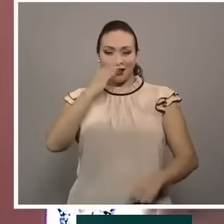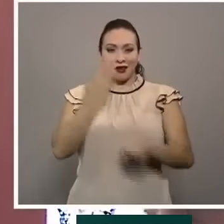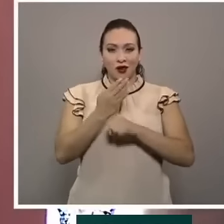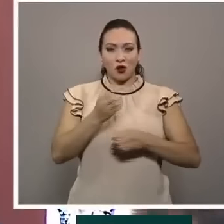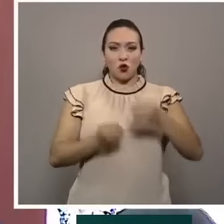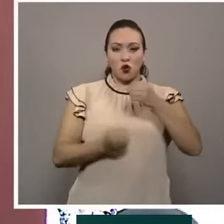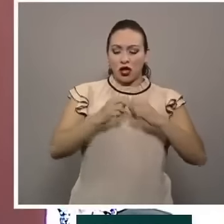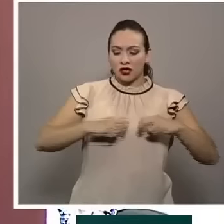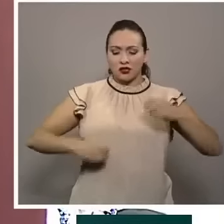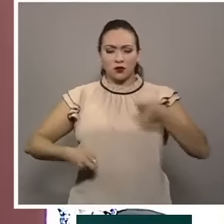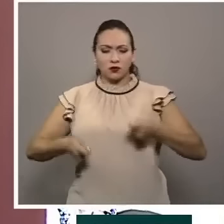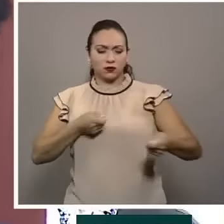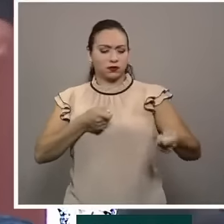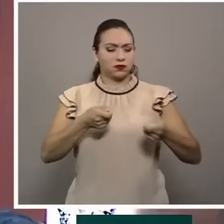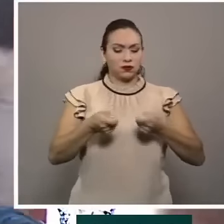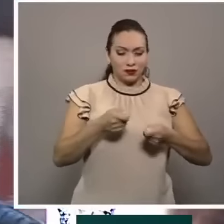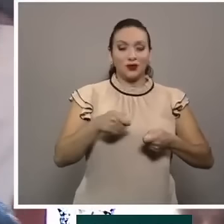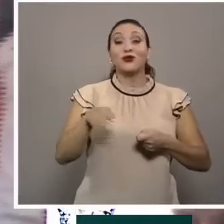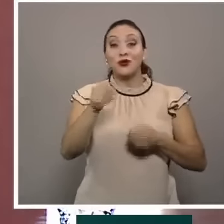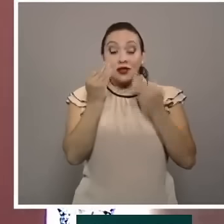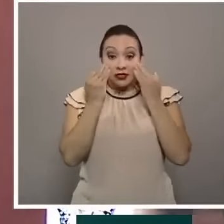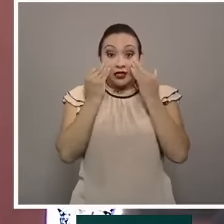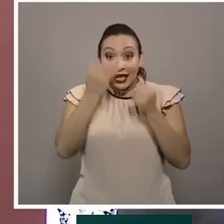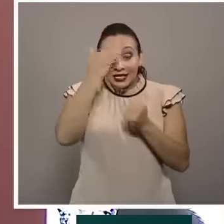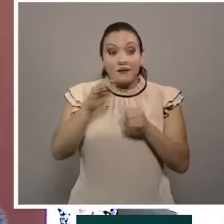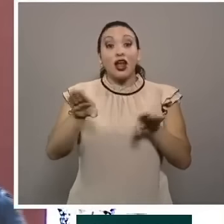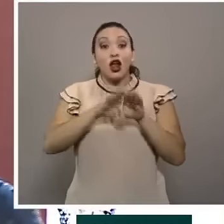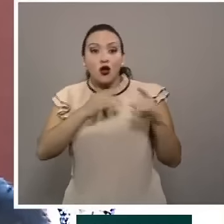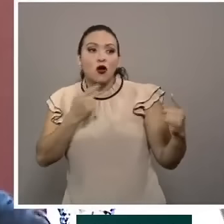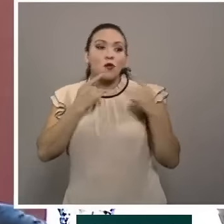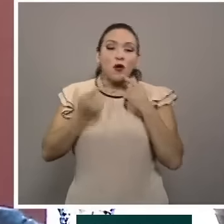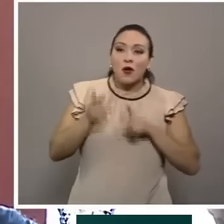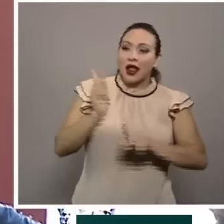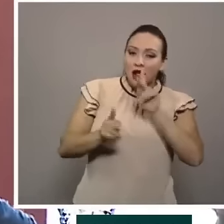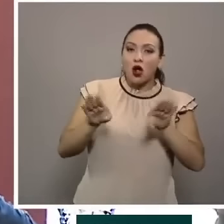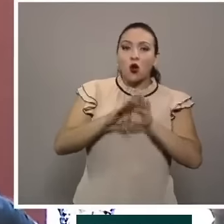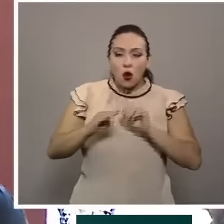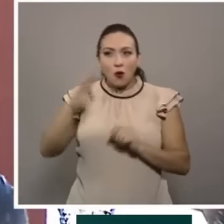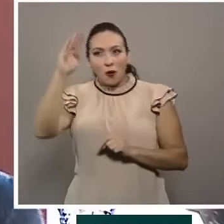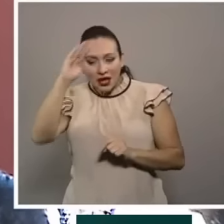que ustedes sepan qué decimos, cómo reflexionamos y cómo tomamos la decisión.